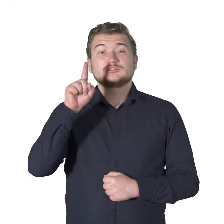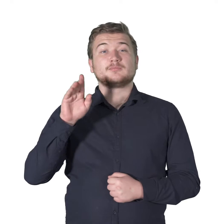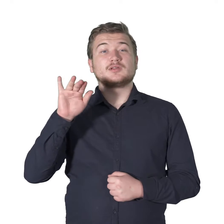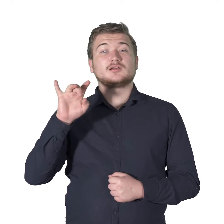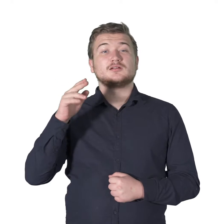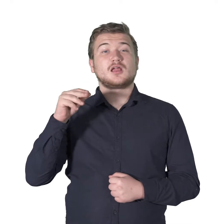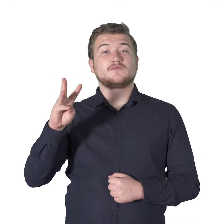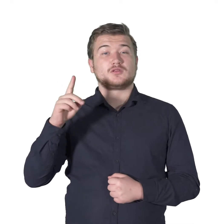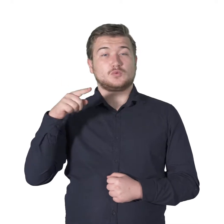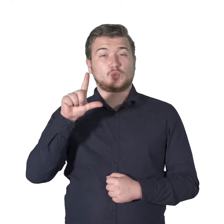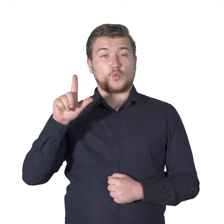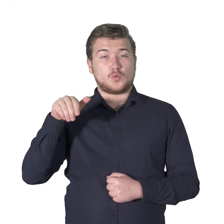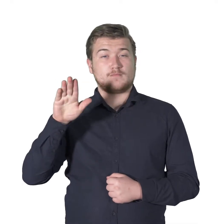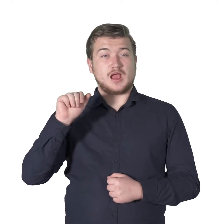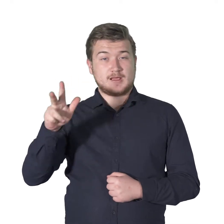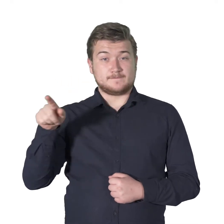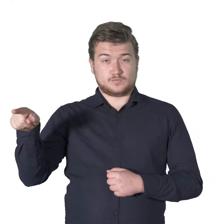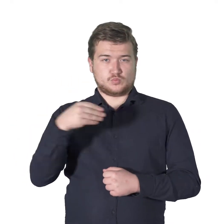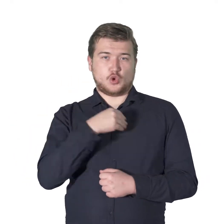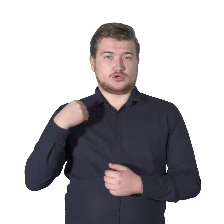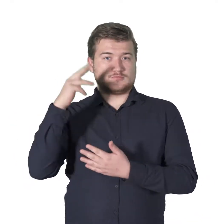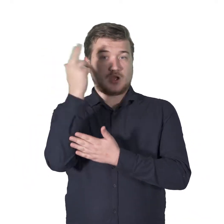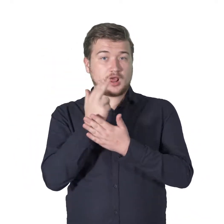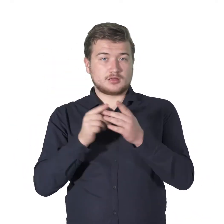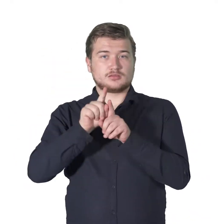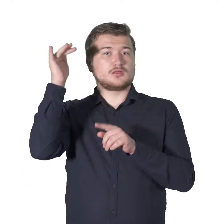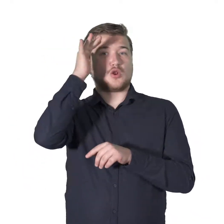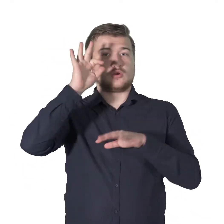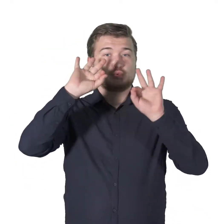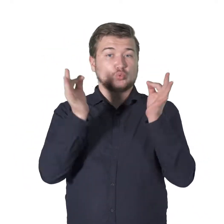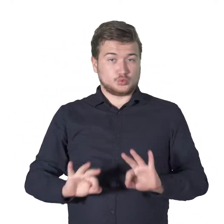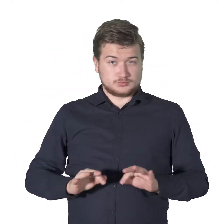Zbigniew Dłubak to polski malarz oraz teoretyk sztuki.